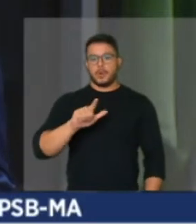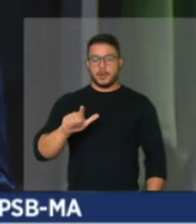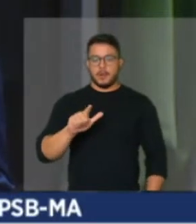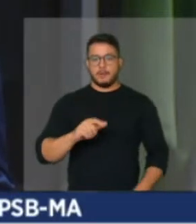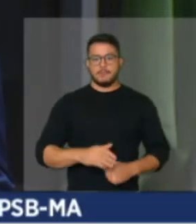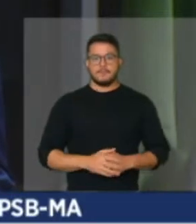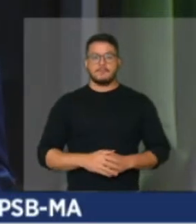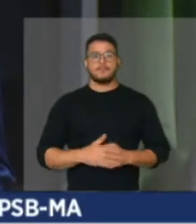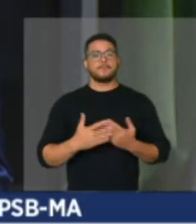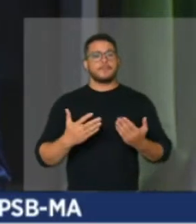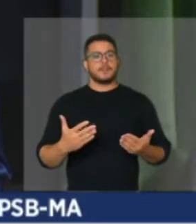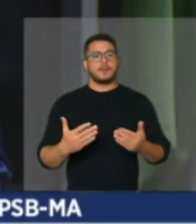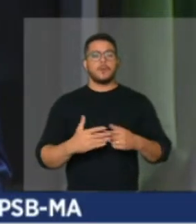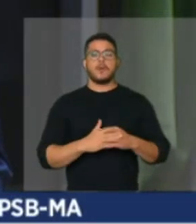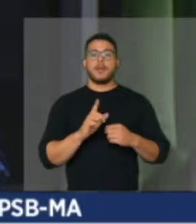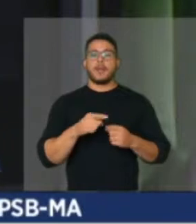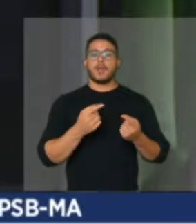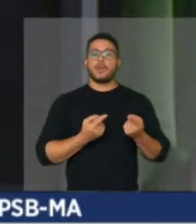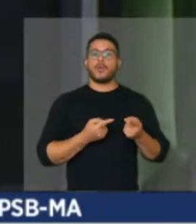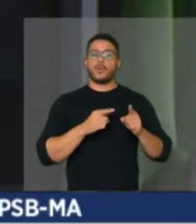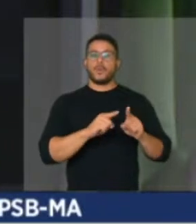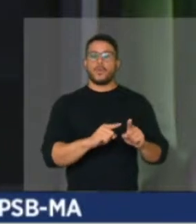ADMINISTRAÇÃO NO BRASIL. COMO MINISTÉRIO PÚBLICO, ELE JAMAIS PODERIA TER DINHEIRO EM